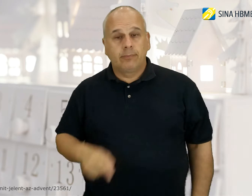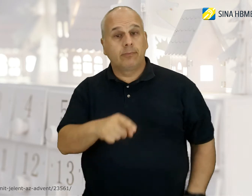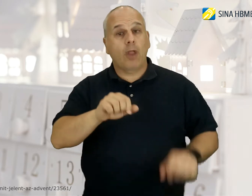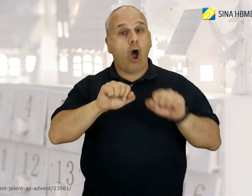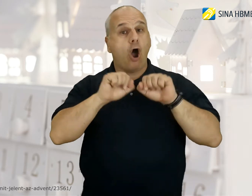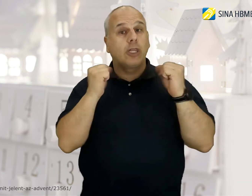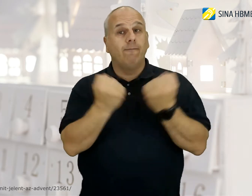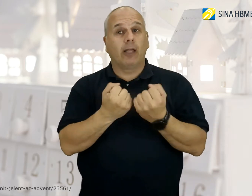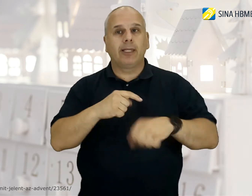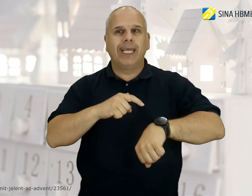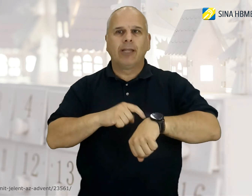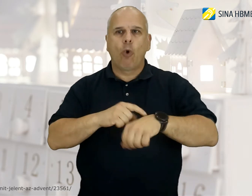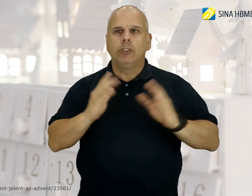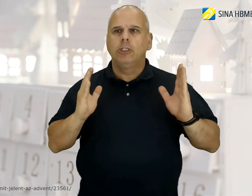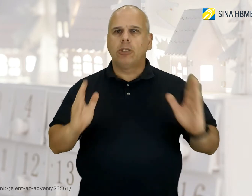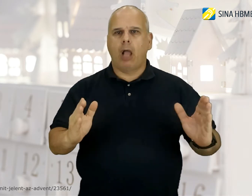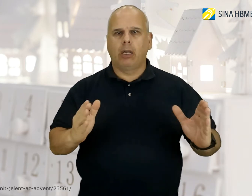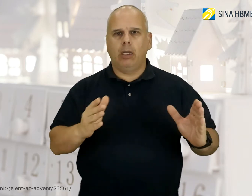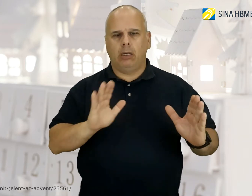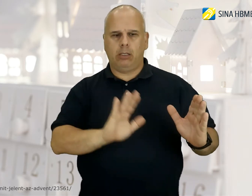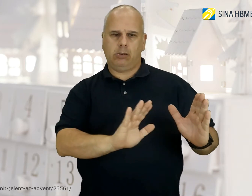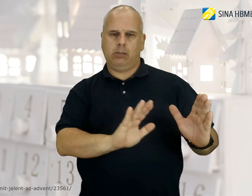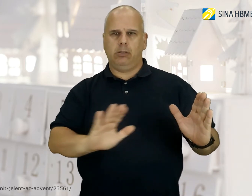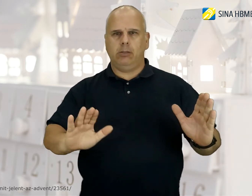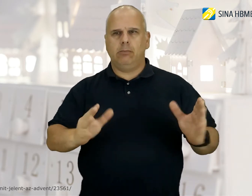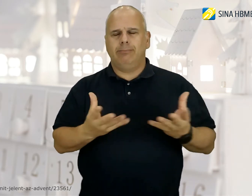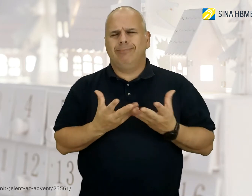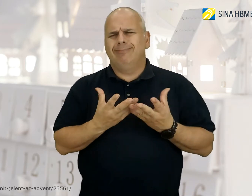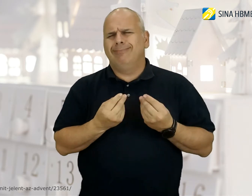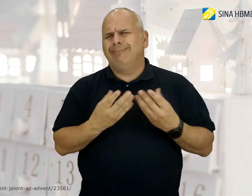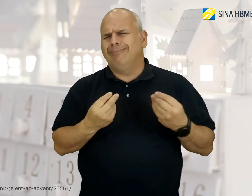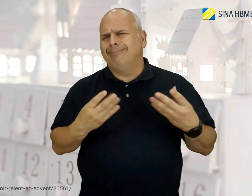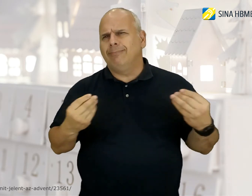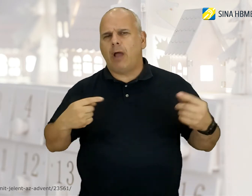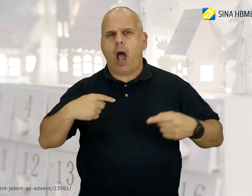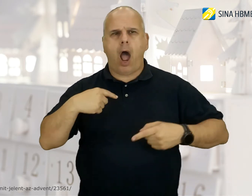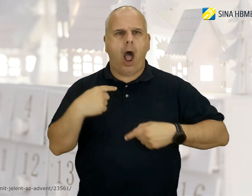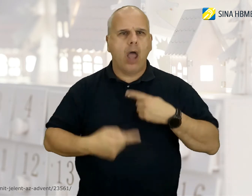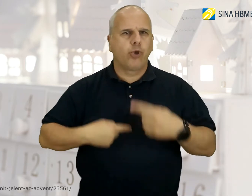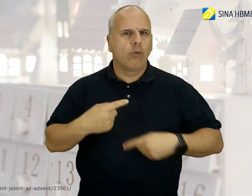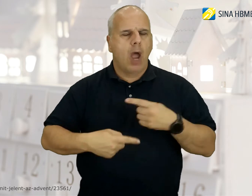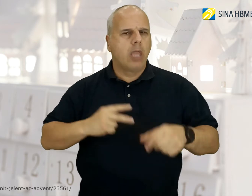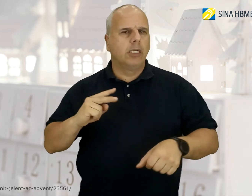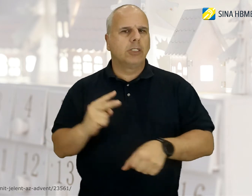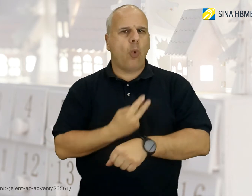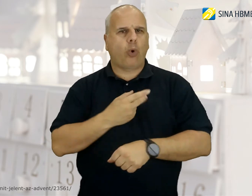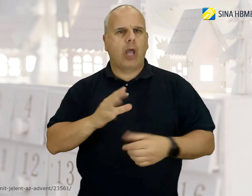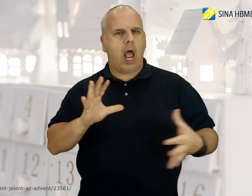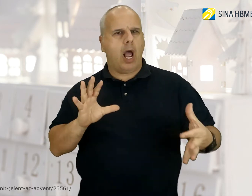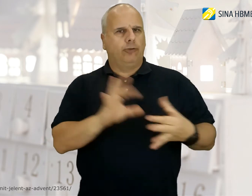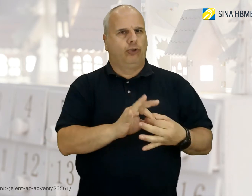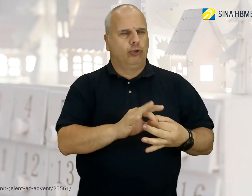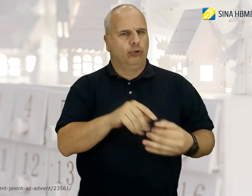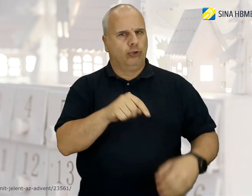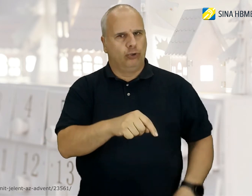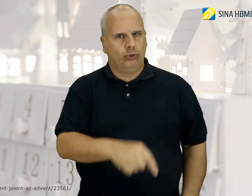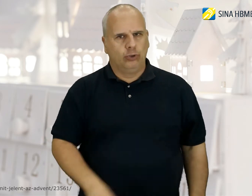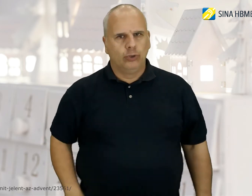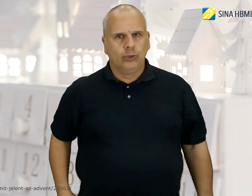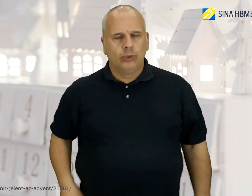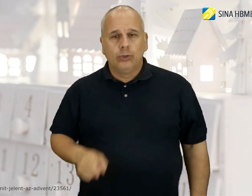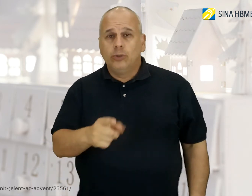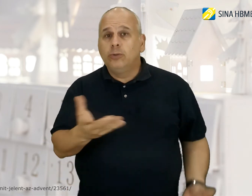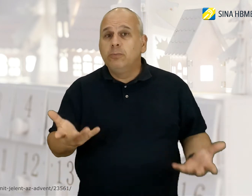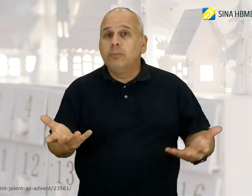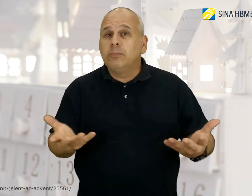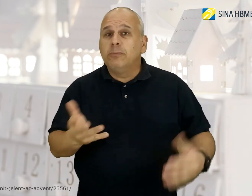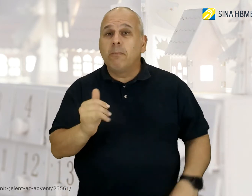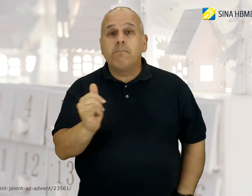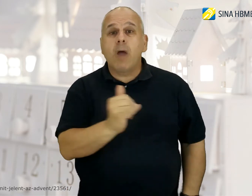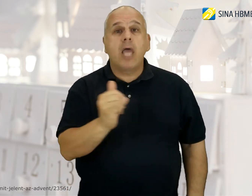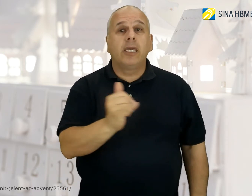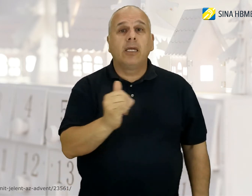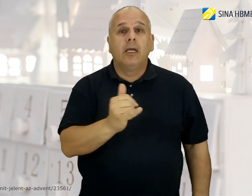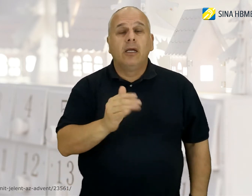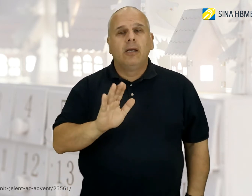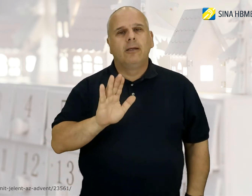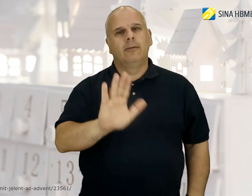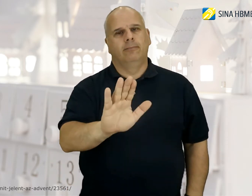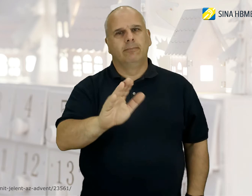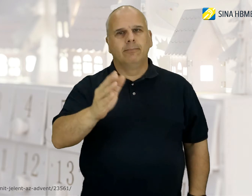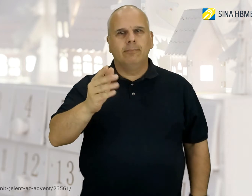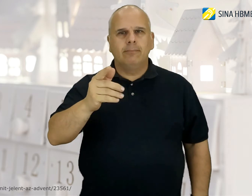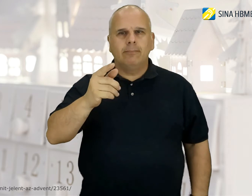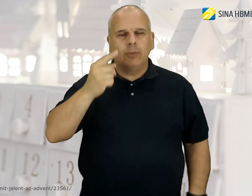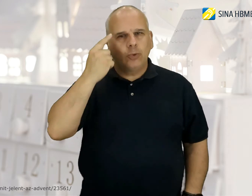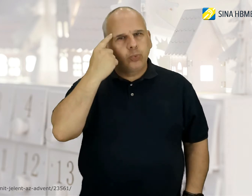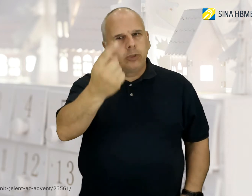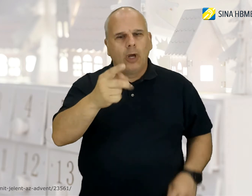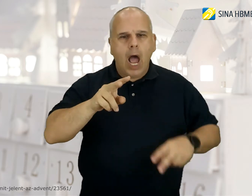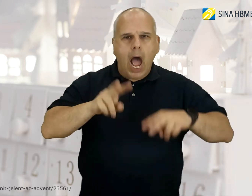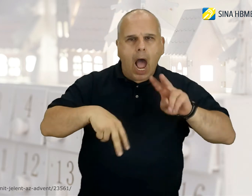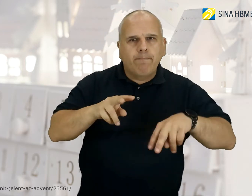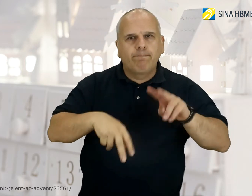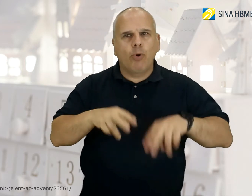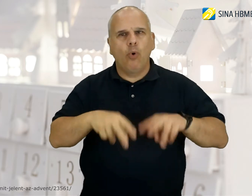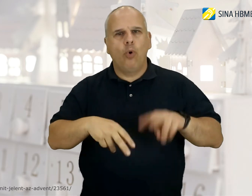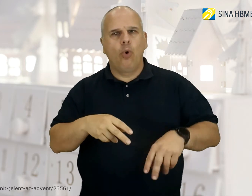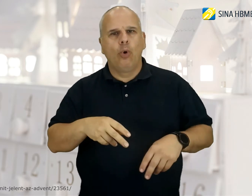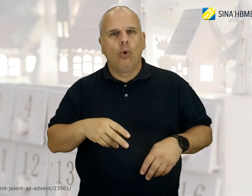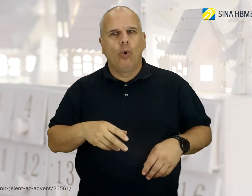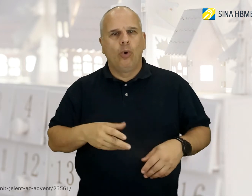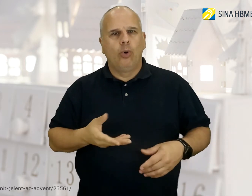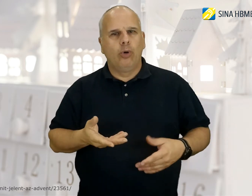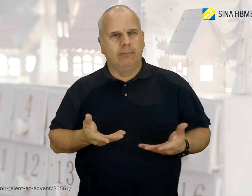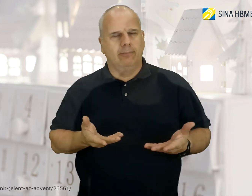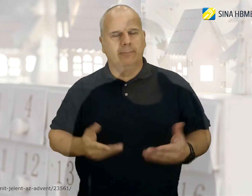Némelyiket talán Ön is ápolja otthon. Melyek ezek?